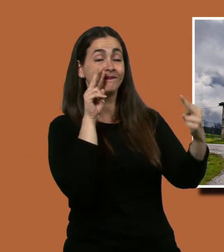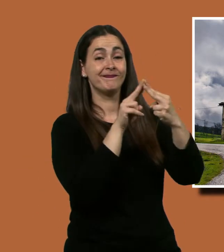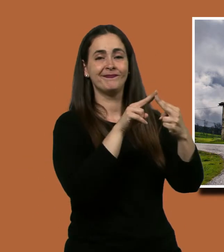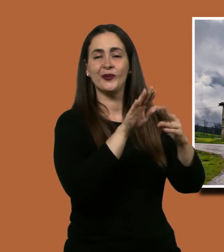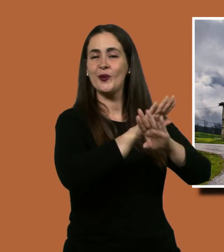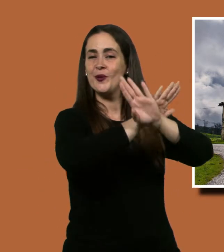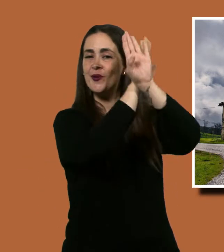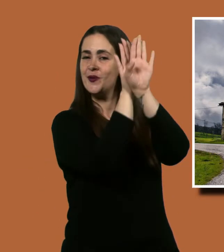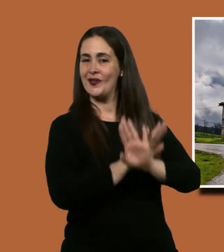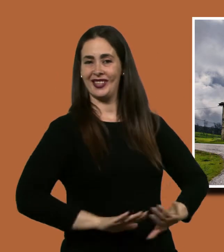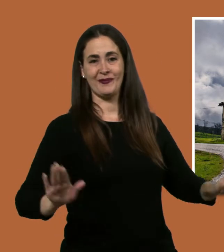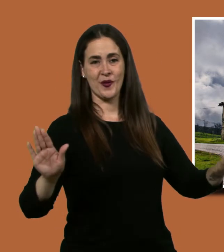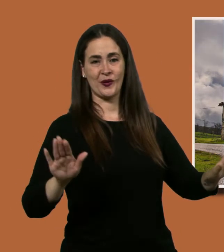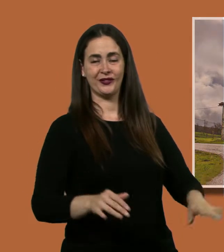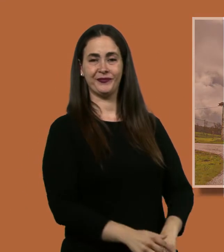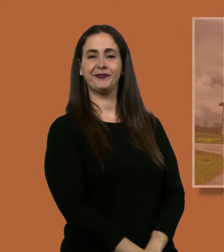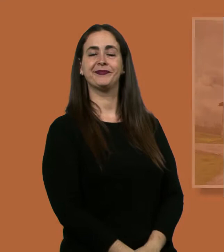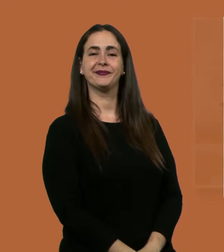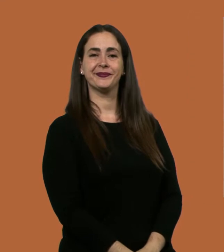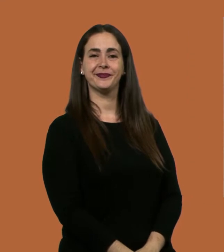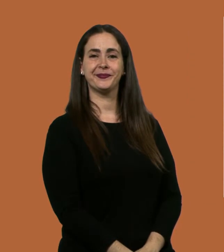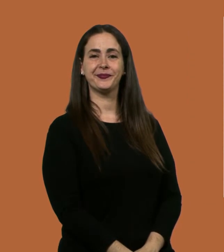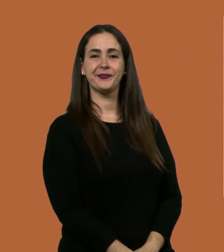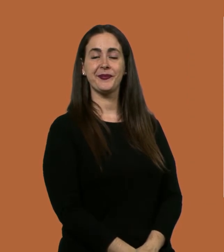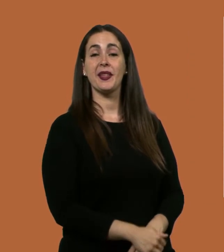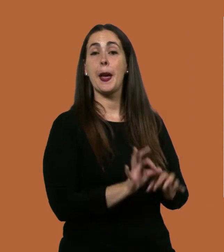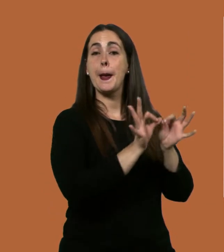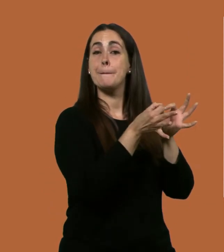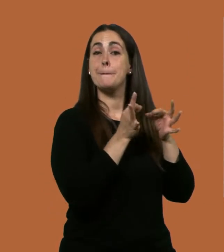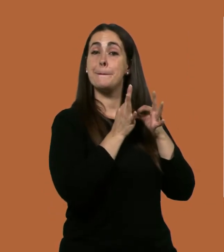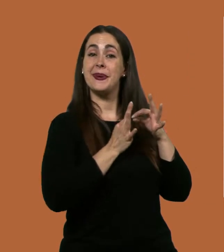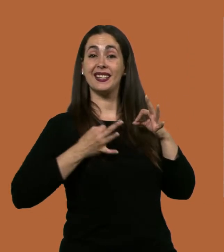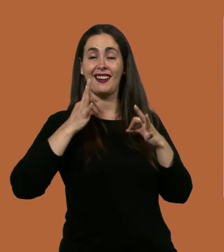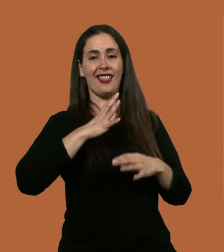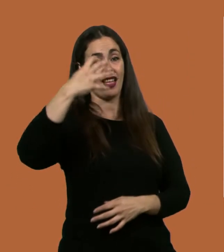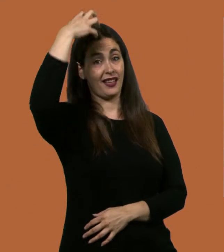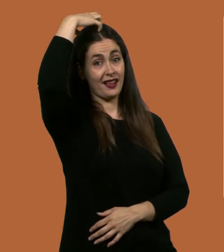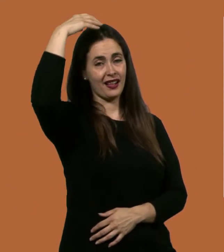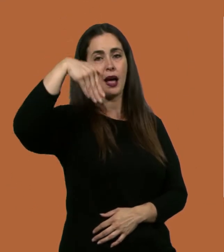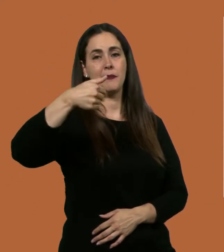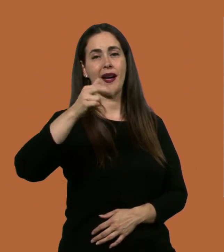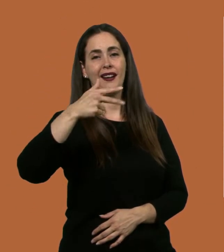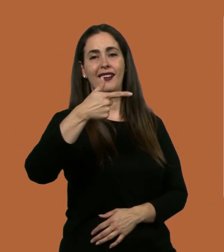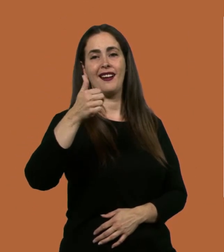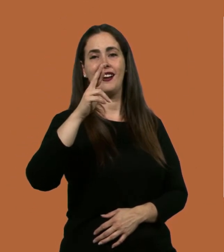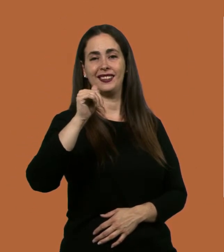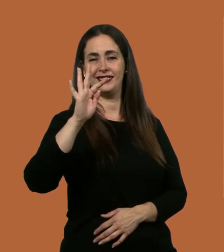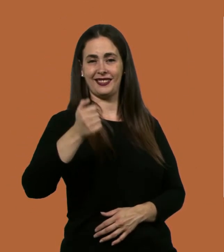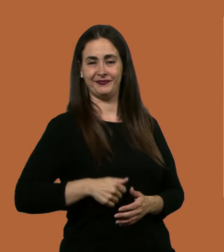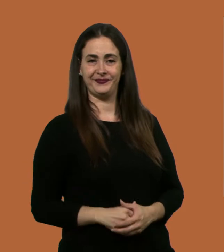Serà l’última vegada que la veurà. Les perles de la reina Margarida